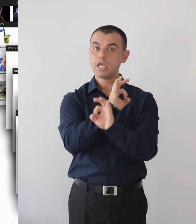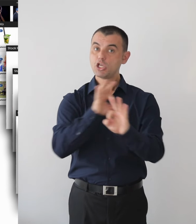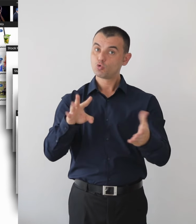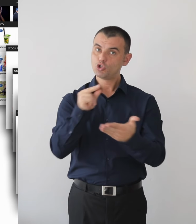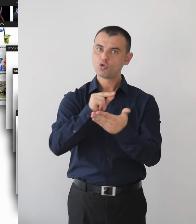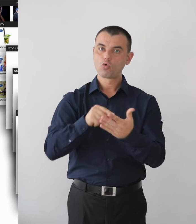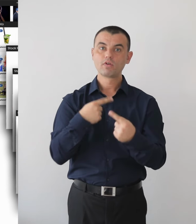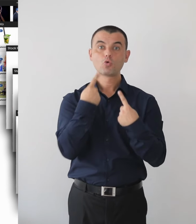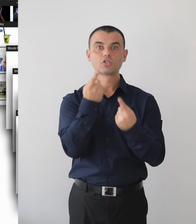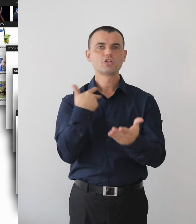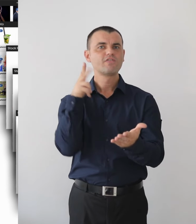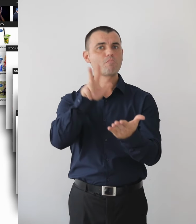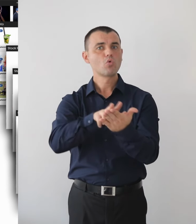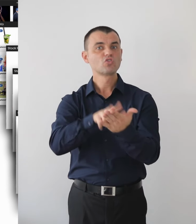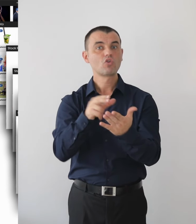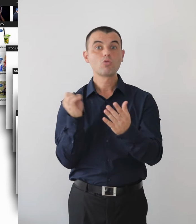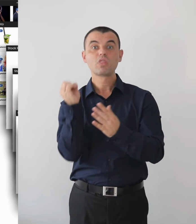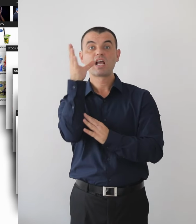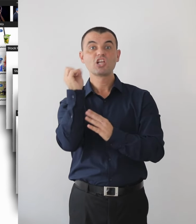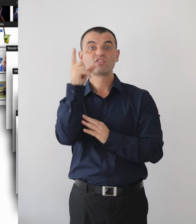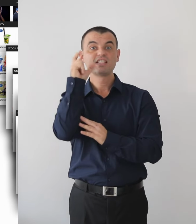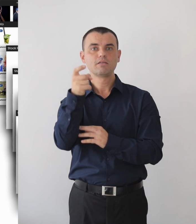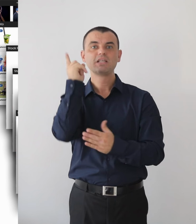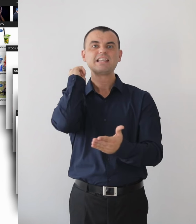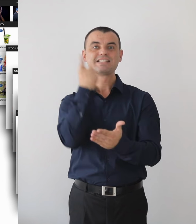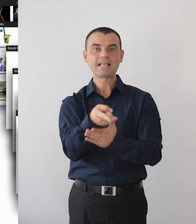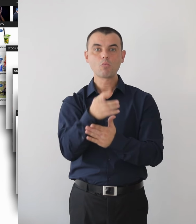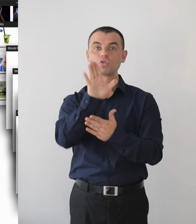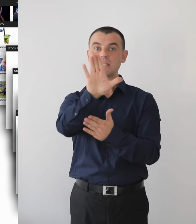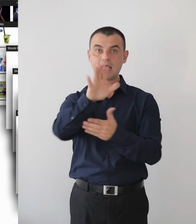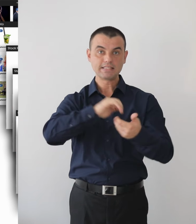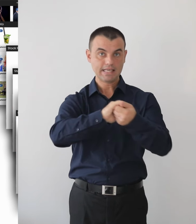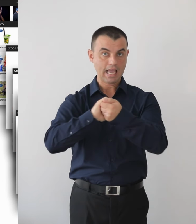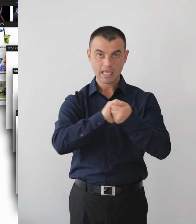Изключителен договор означава, че имате право да качвате снимки само за тази агенция.